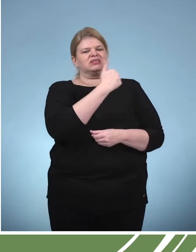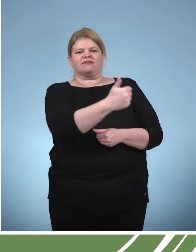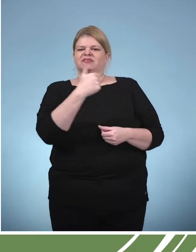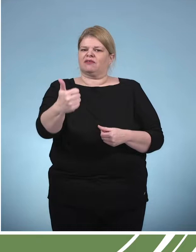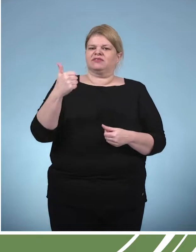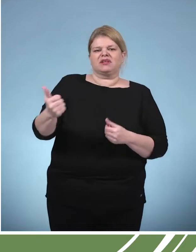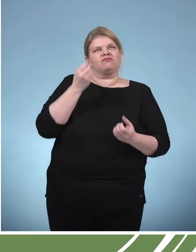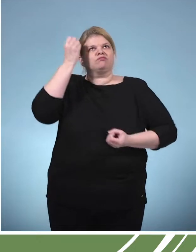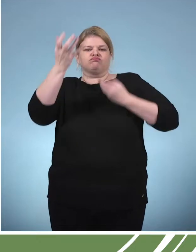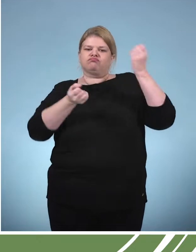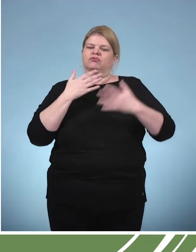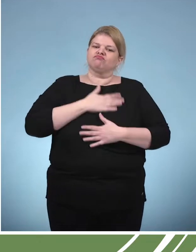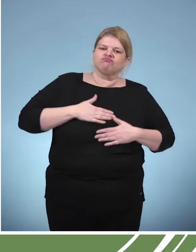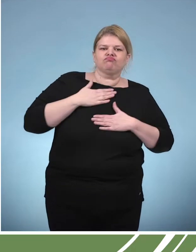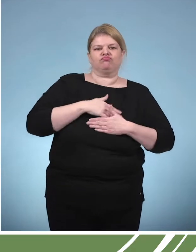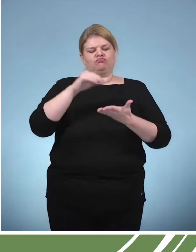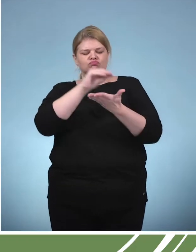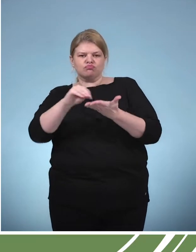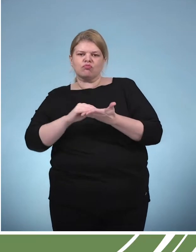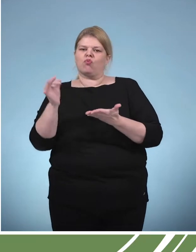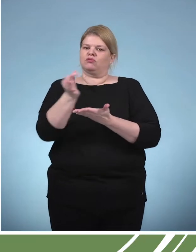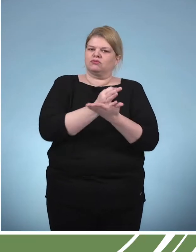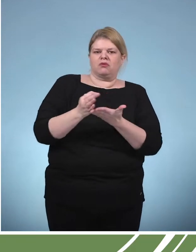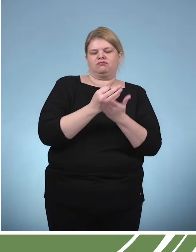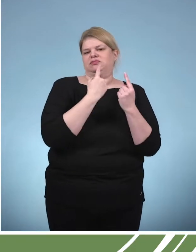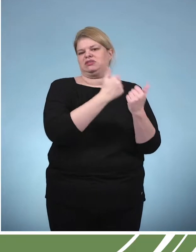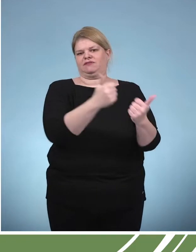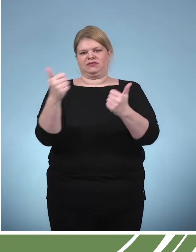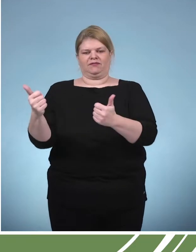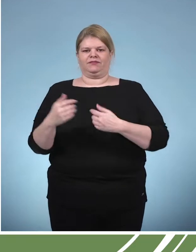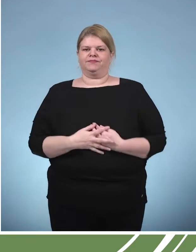Die Teilnehmenden können ihn mit Zeichnungen gestalten, oder Dinge, die ihnen wichtig sind, darauf aufschreiben.